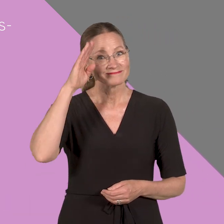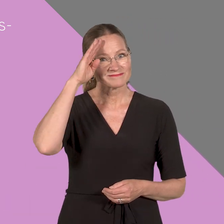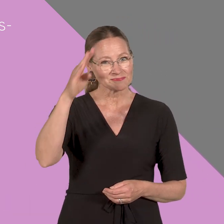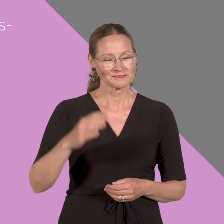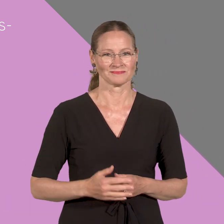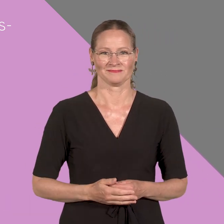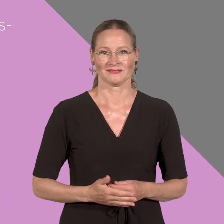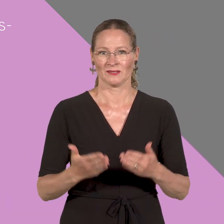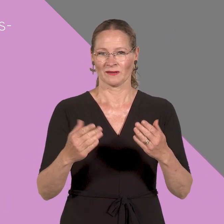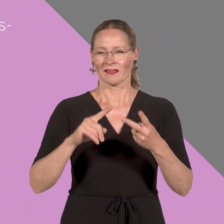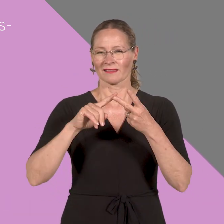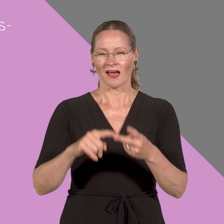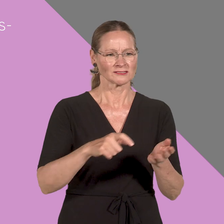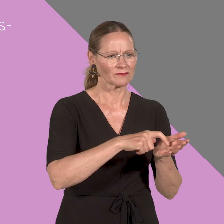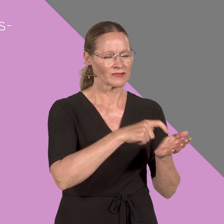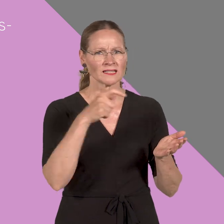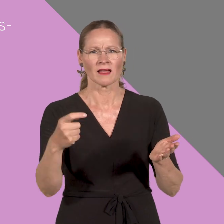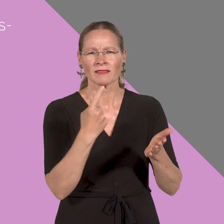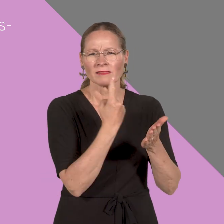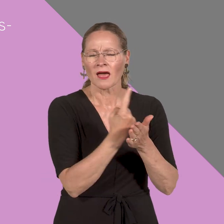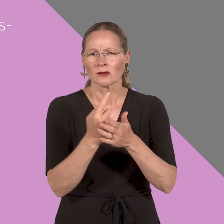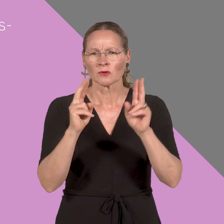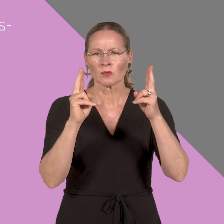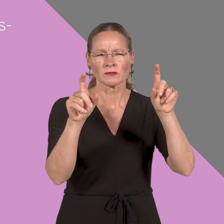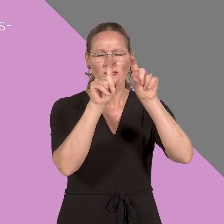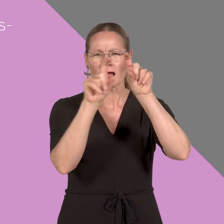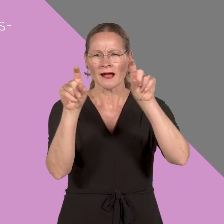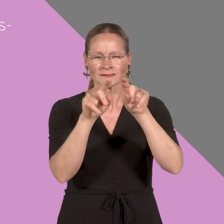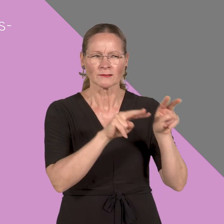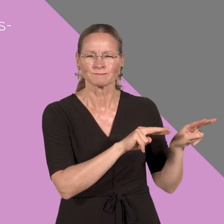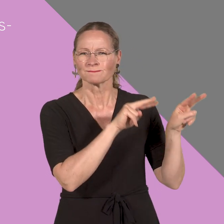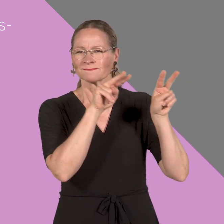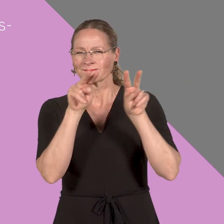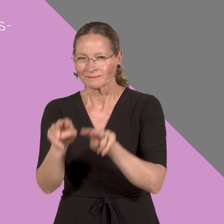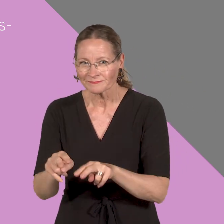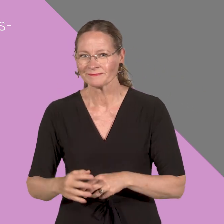Hei! On taas aika käydä läpi viikon tärkeimpiä uutisaiheita.